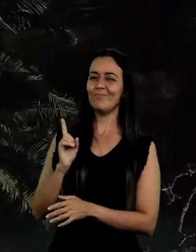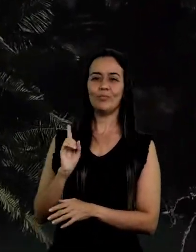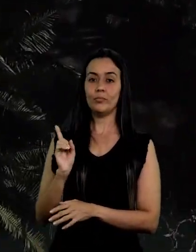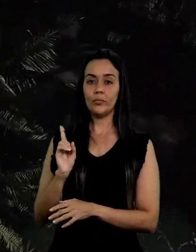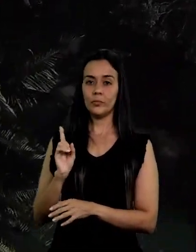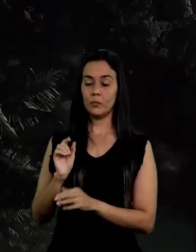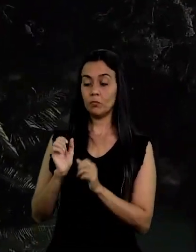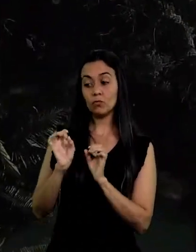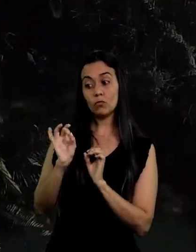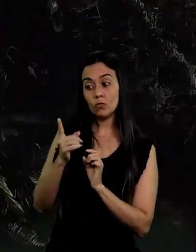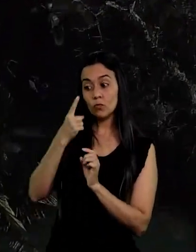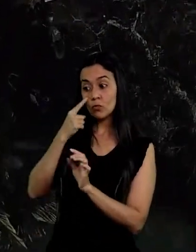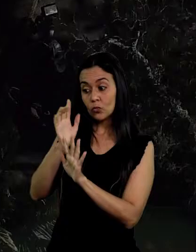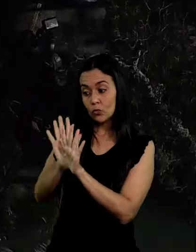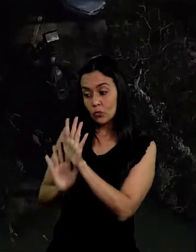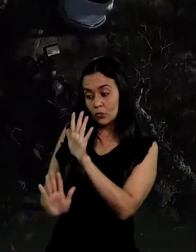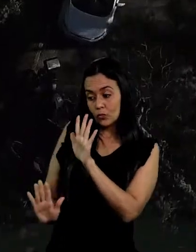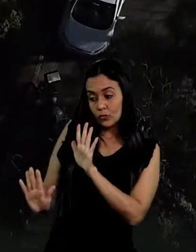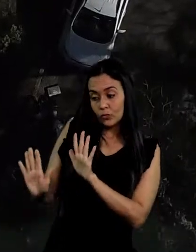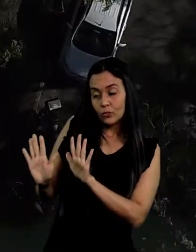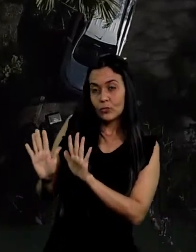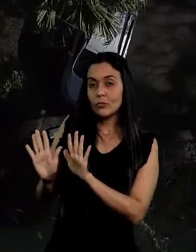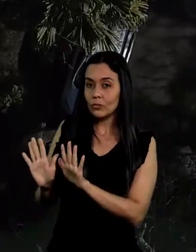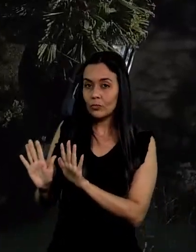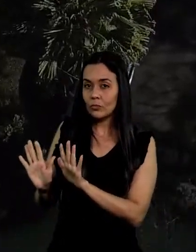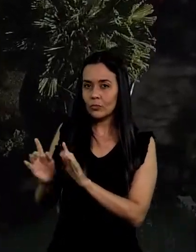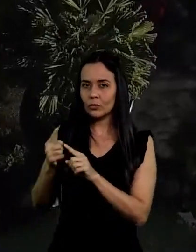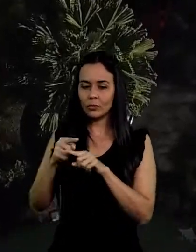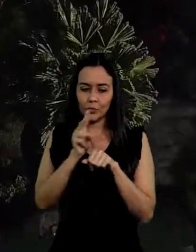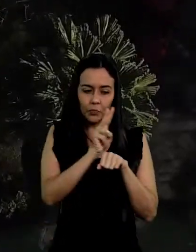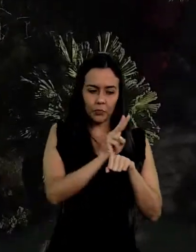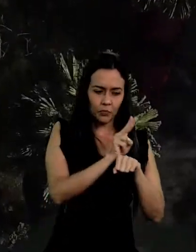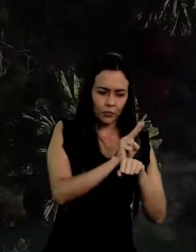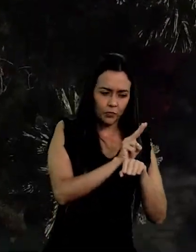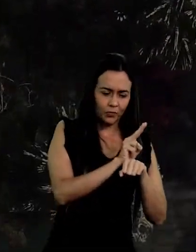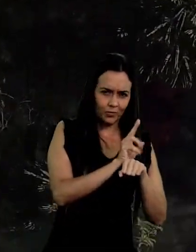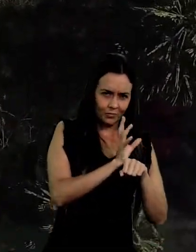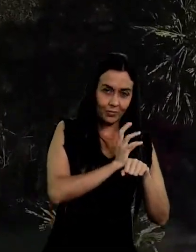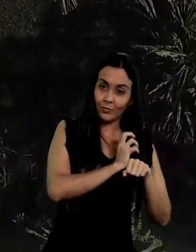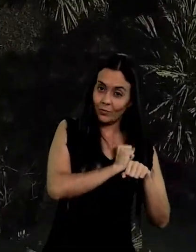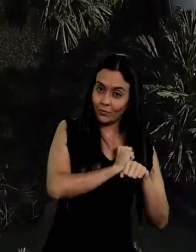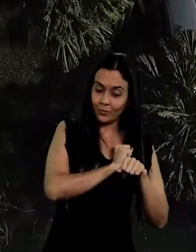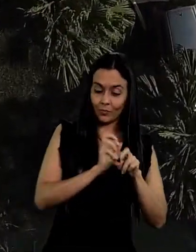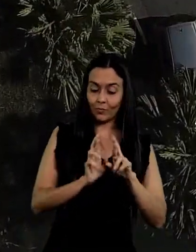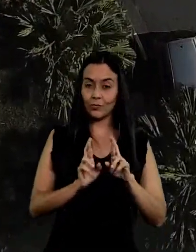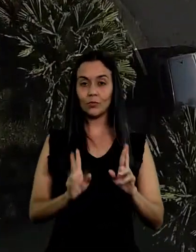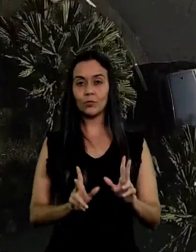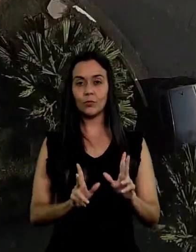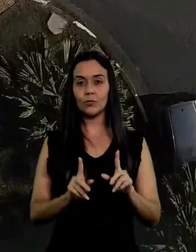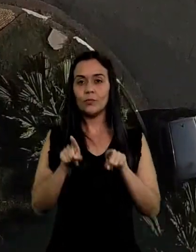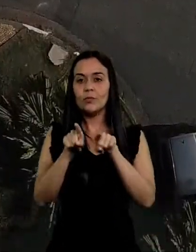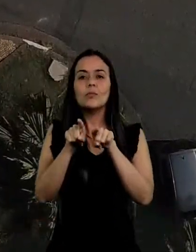O medo nos ajuda a ver a existência do problema. Se for para entender o significado do problema,